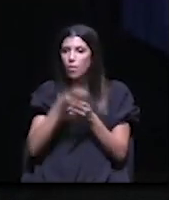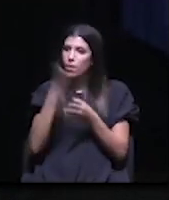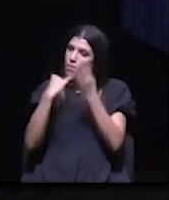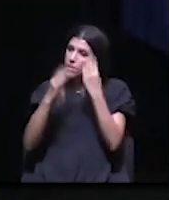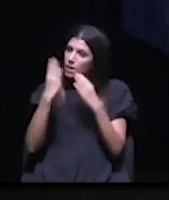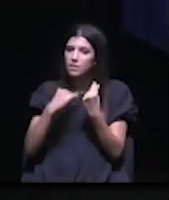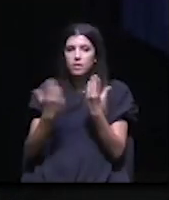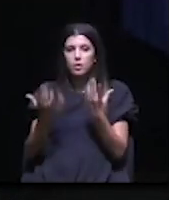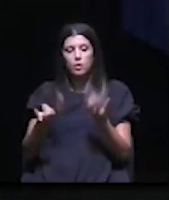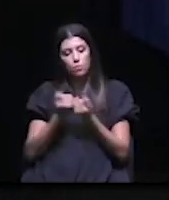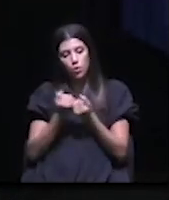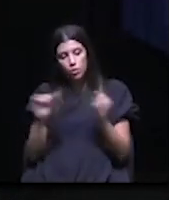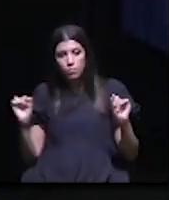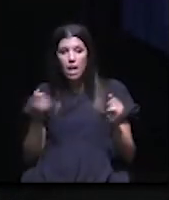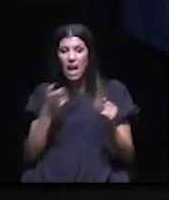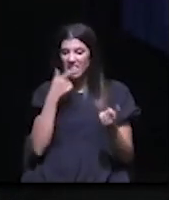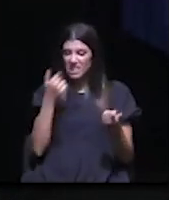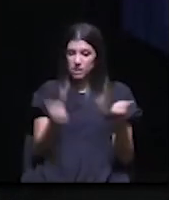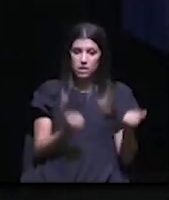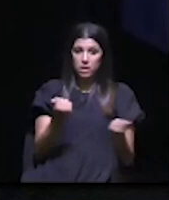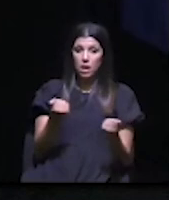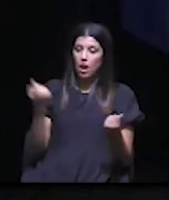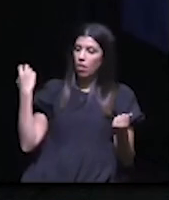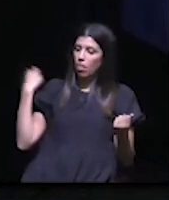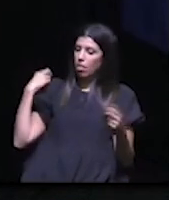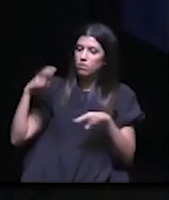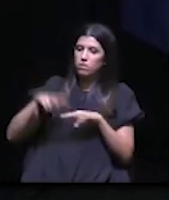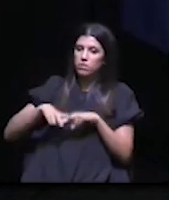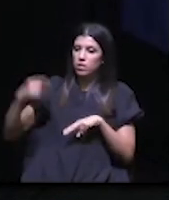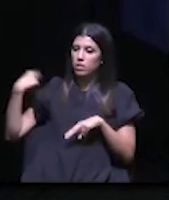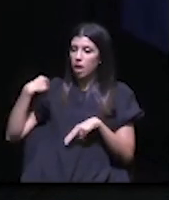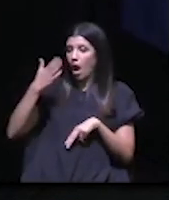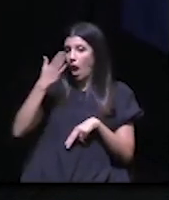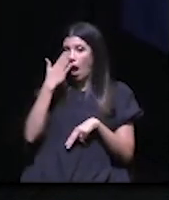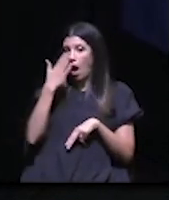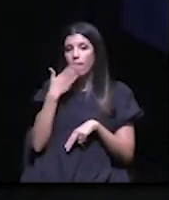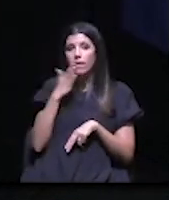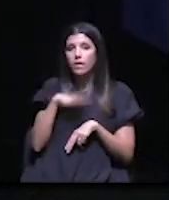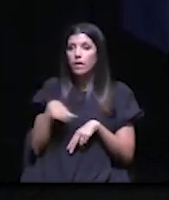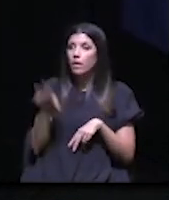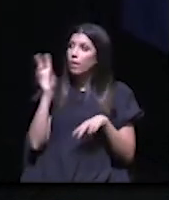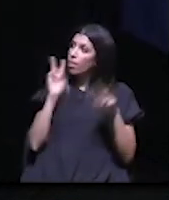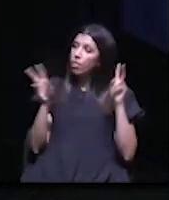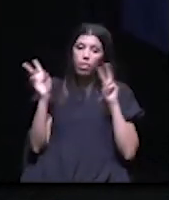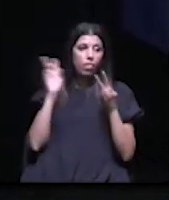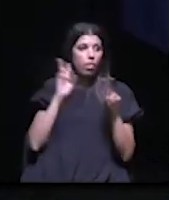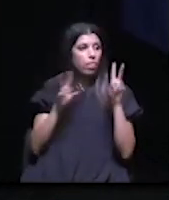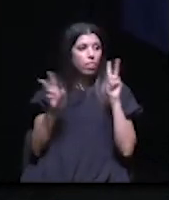Ao fazer o caminho de carro, normalmente no banco de trás, é como se as crianças assistissem à cidade em vez de participarem ativamente